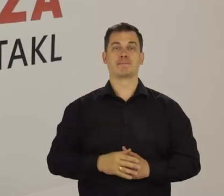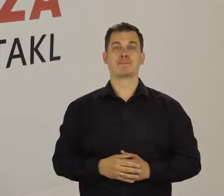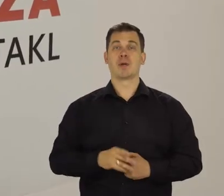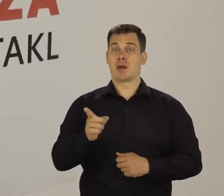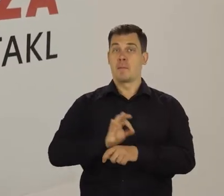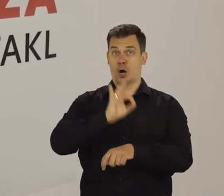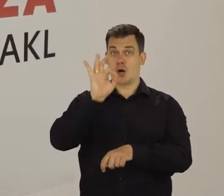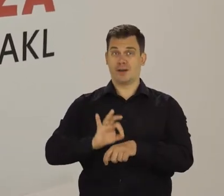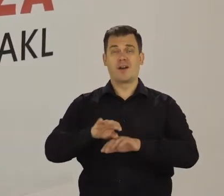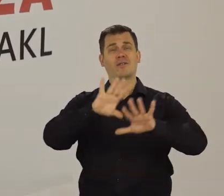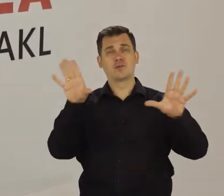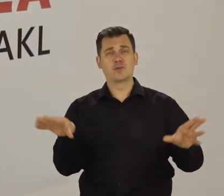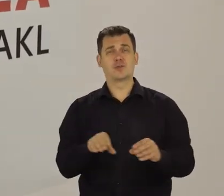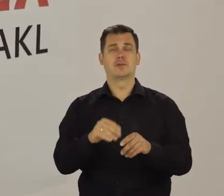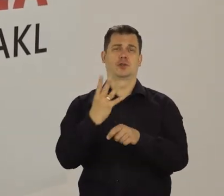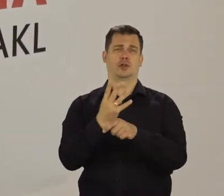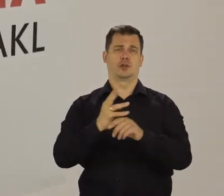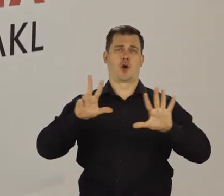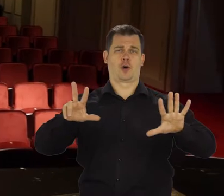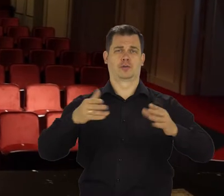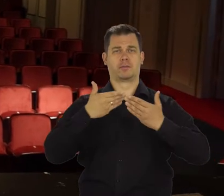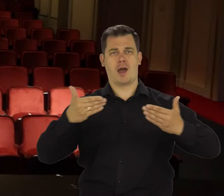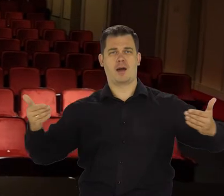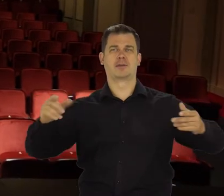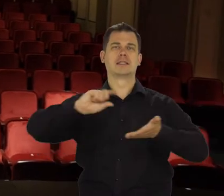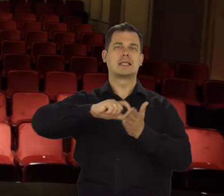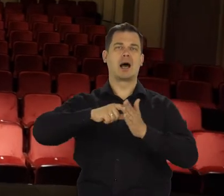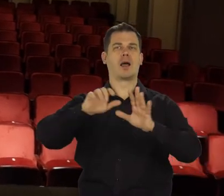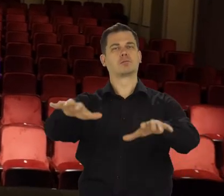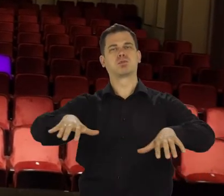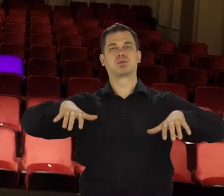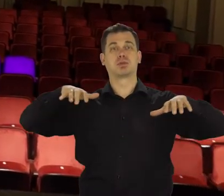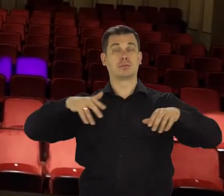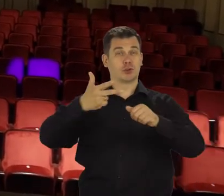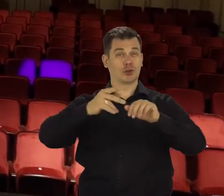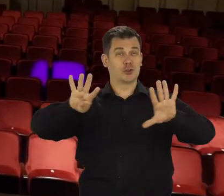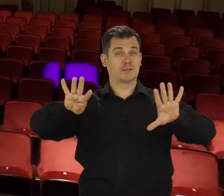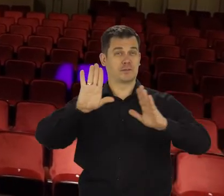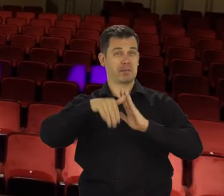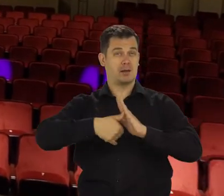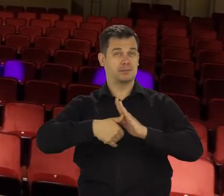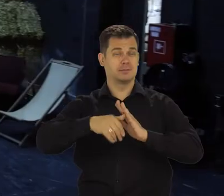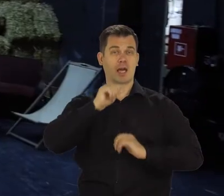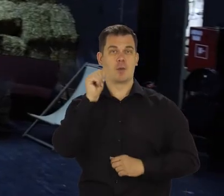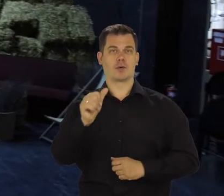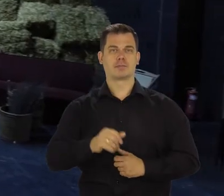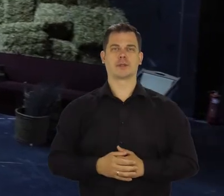Zaprojektowali oni w sumie 48 teatrów i sal koncertowych w 39 miastach Europy.